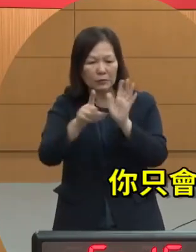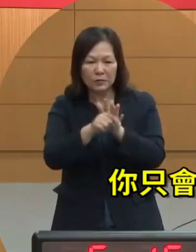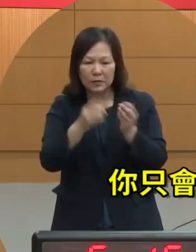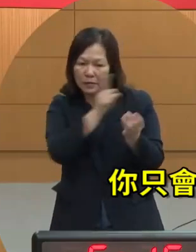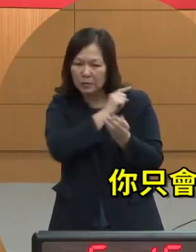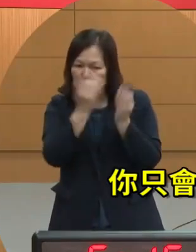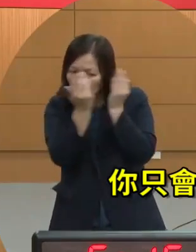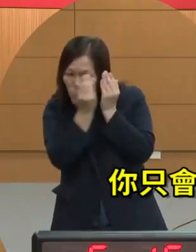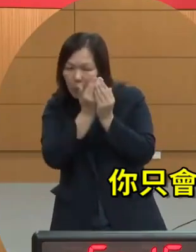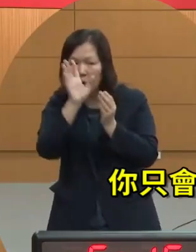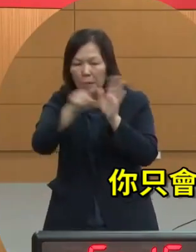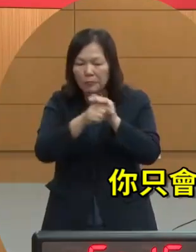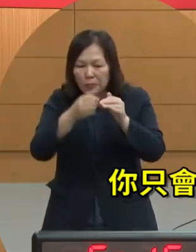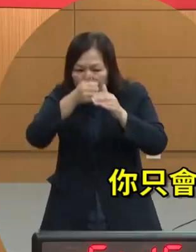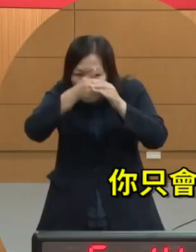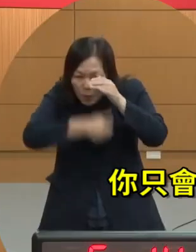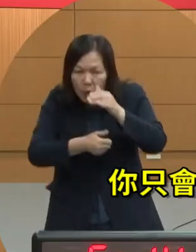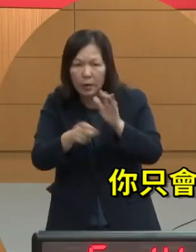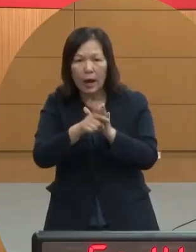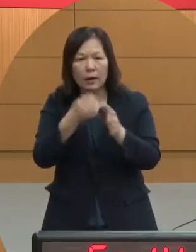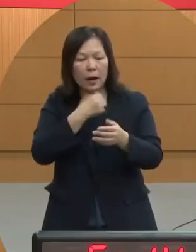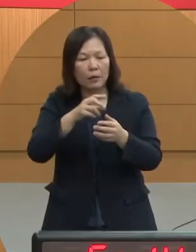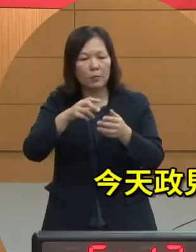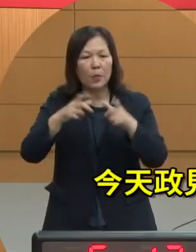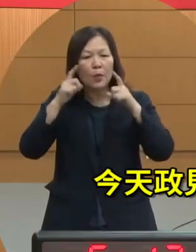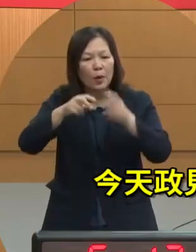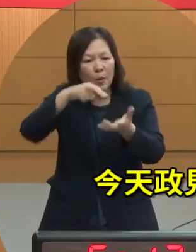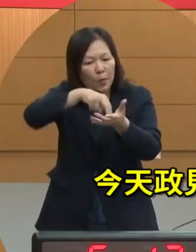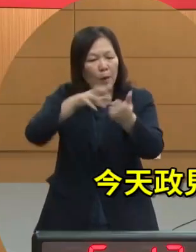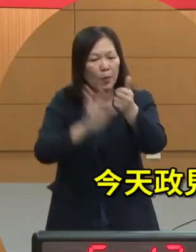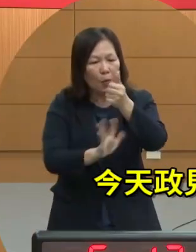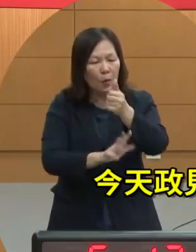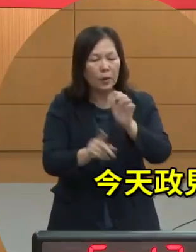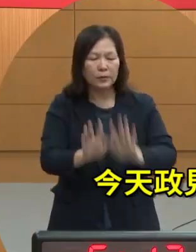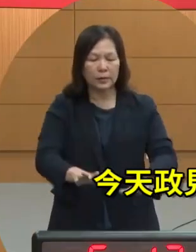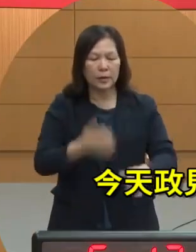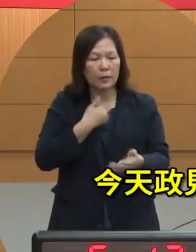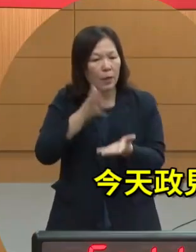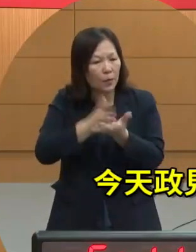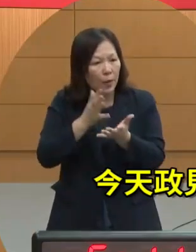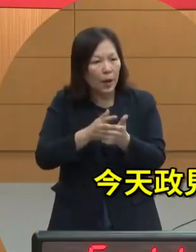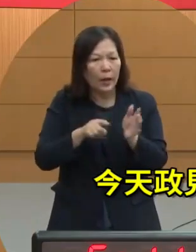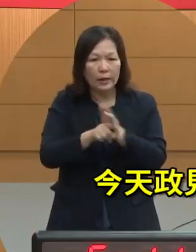你只會龜縮而已 你要怎麼當立委 今天政見發表會 她到現在還沒有來